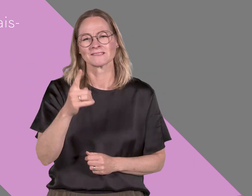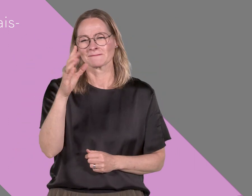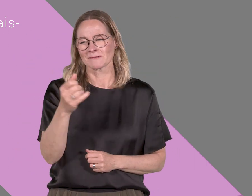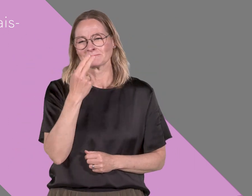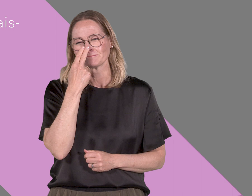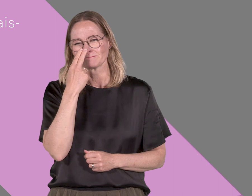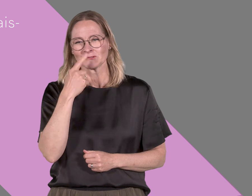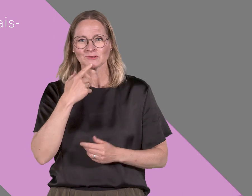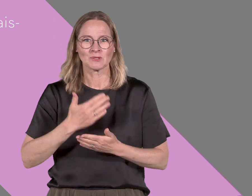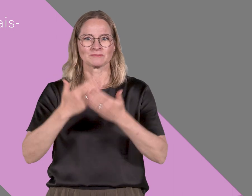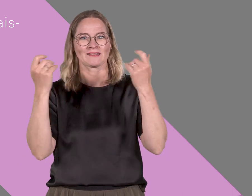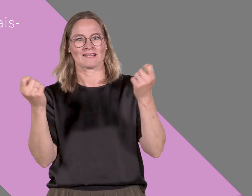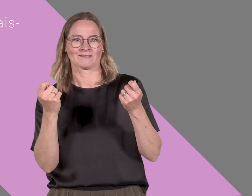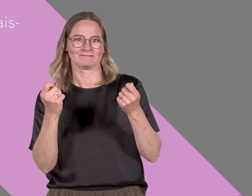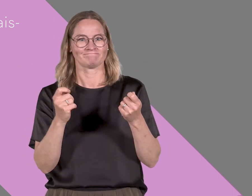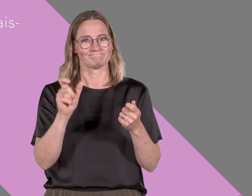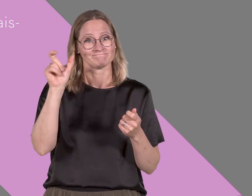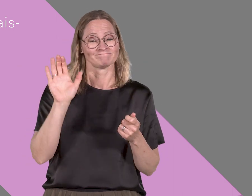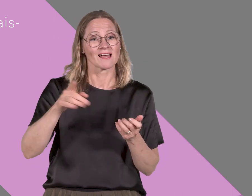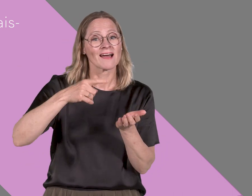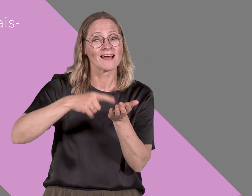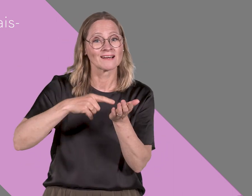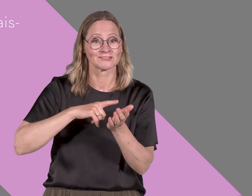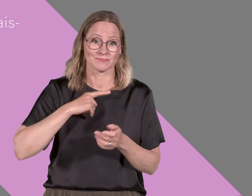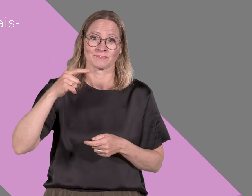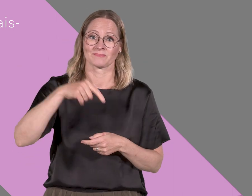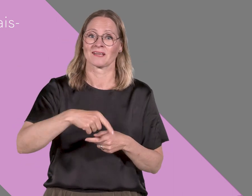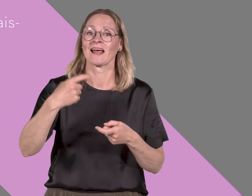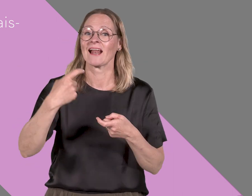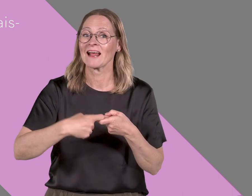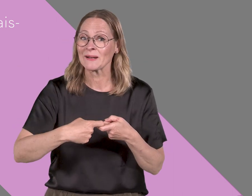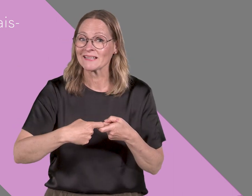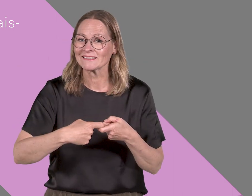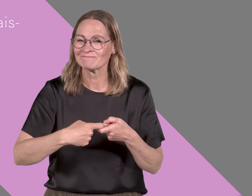Voit käydä katsomassa hänen haastattelunsa julkistustilaisuudesta - oheisen linkin takaa.